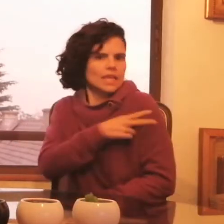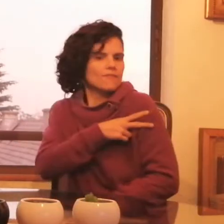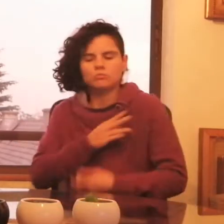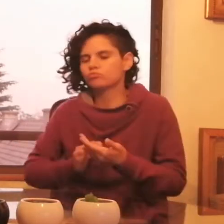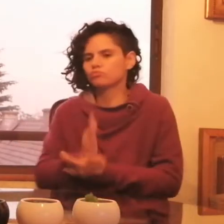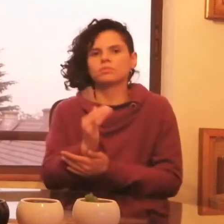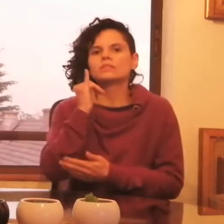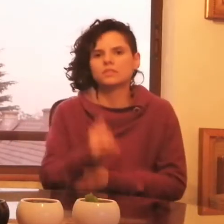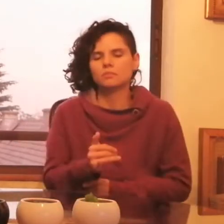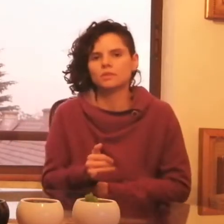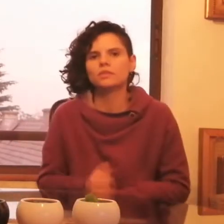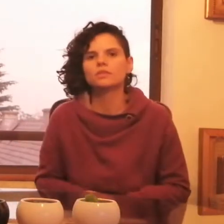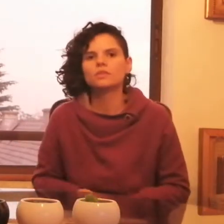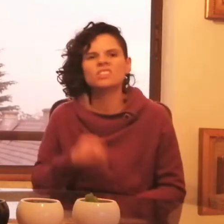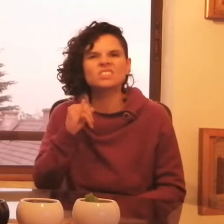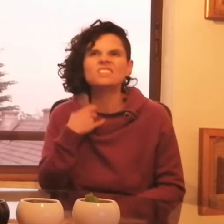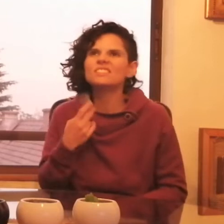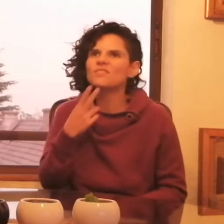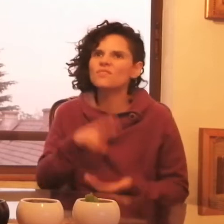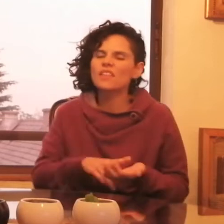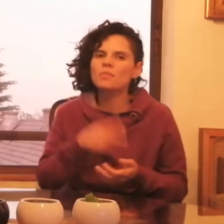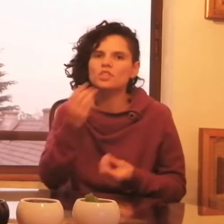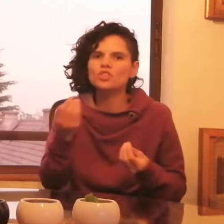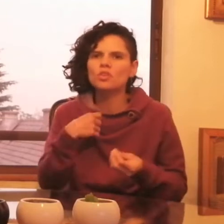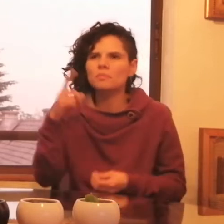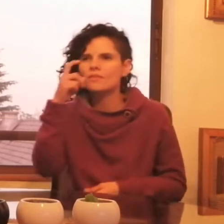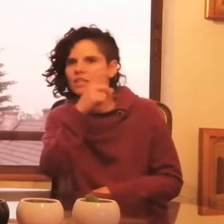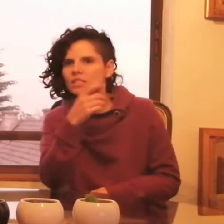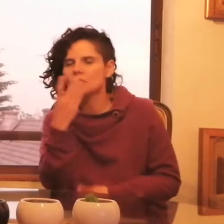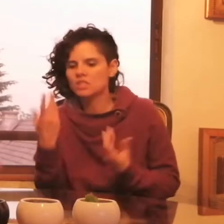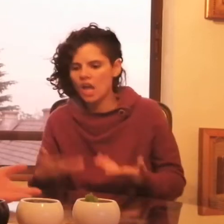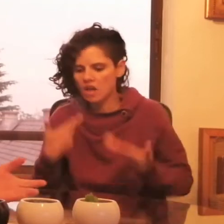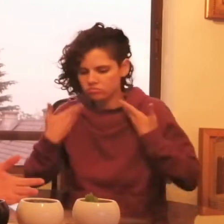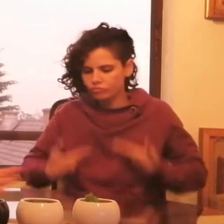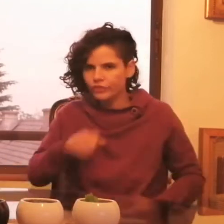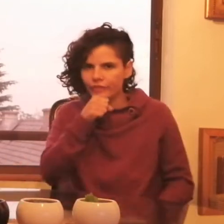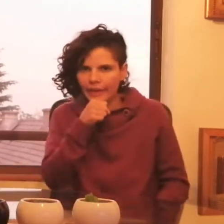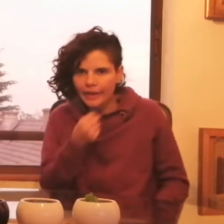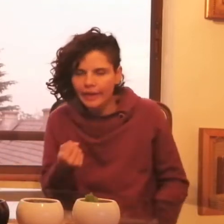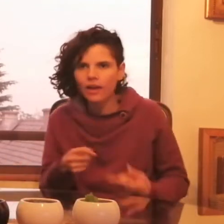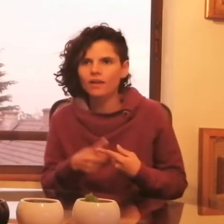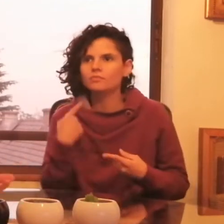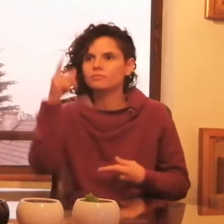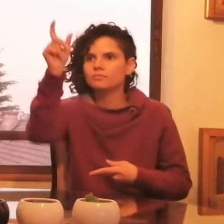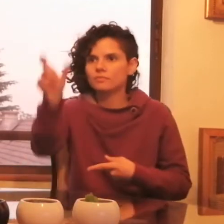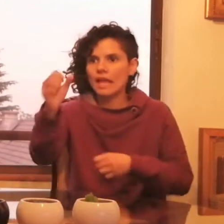porque yo dije en realidad es difícil que me contraten por la edad porque ahora ya da lo mismo si fuéra mujer o hombre pero es la edad que es